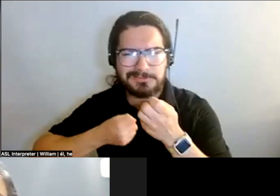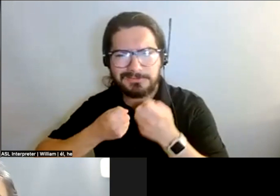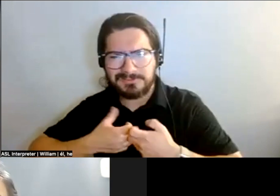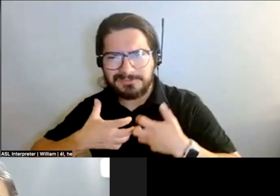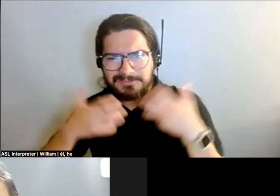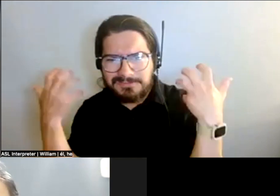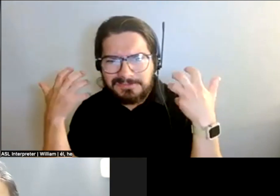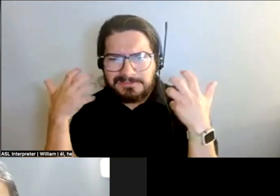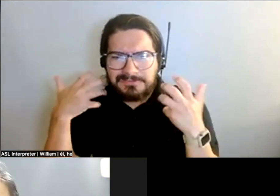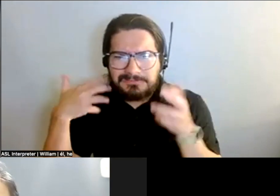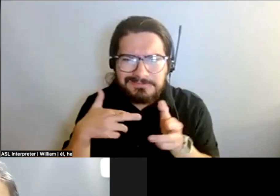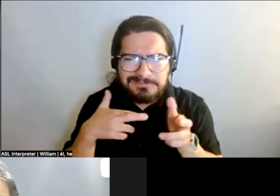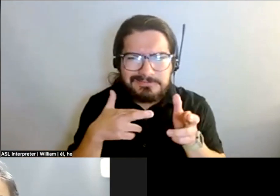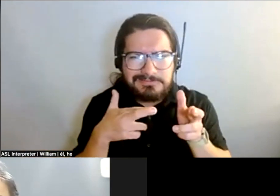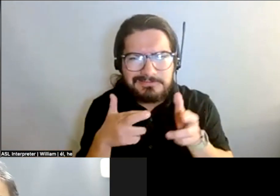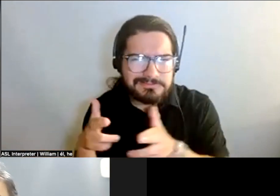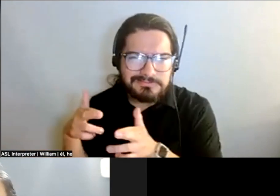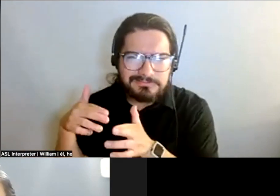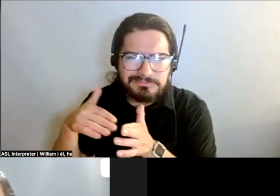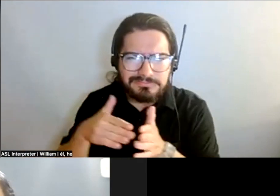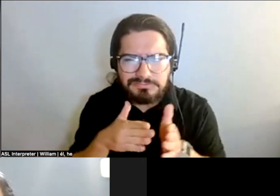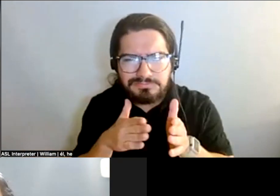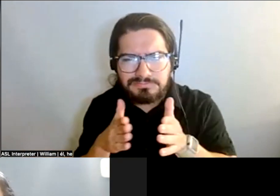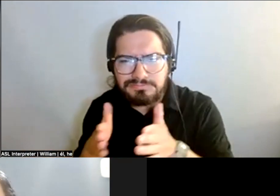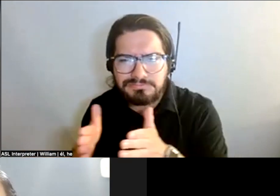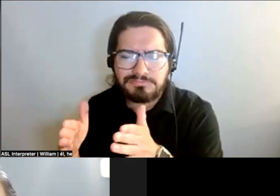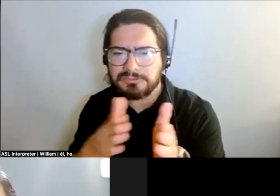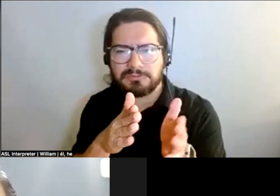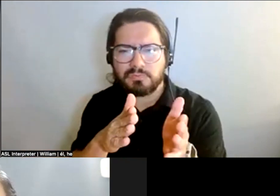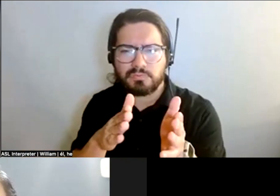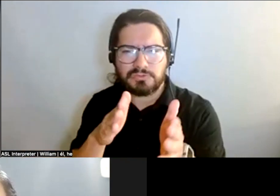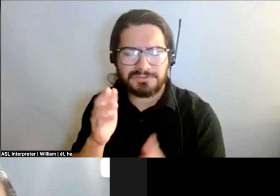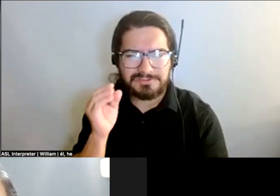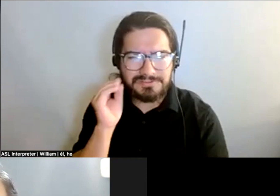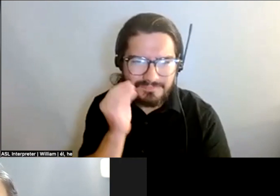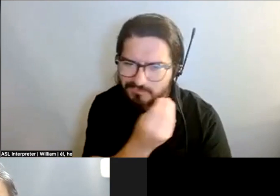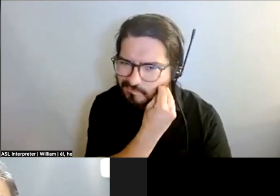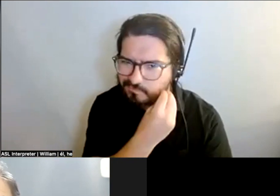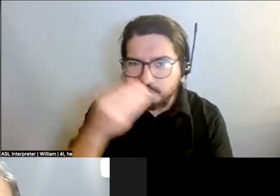Pocas flores conocen sus orillas, los blanquísimos lirios, las minúsculas espigas venenosas.